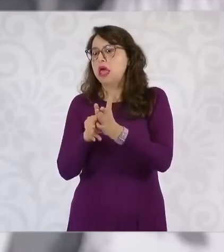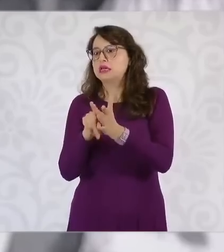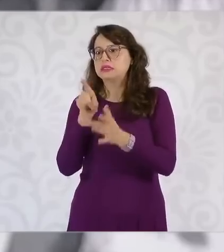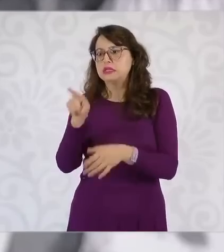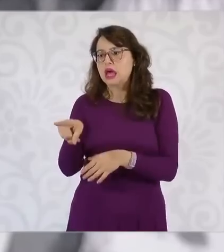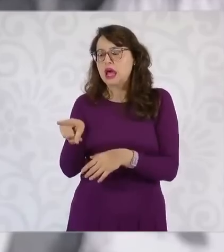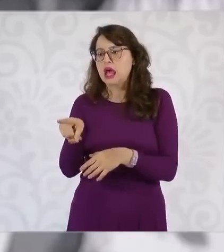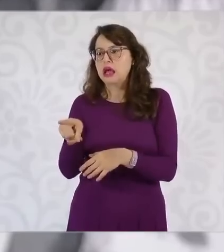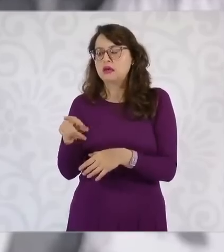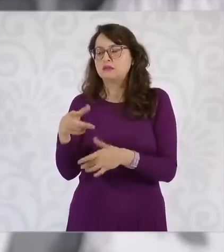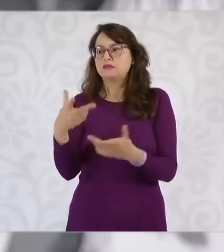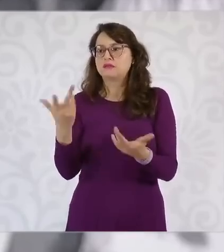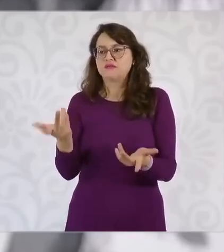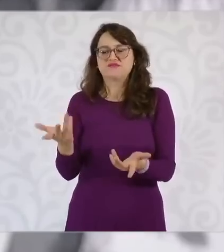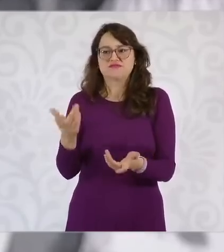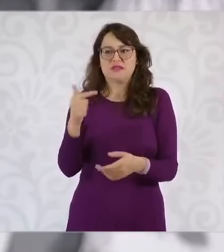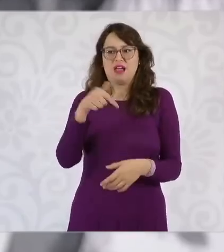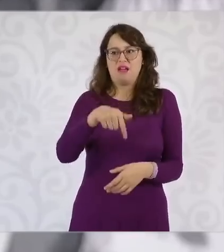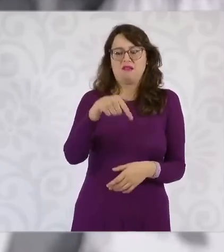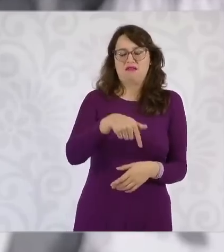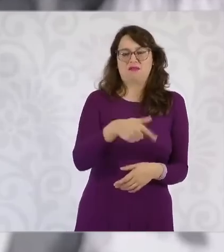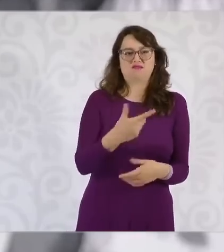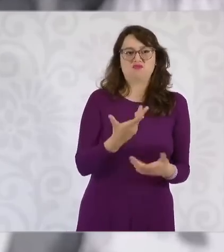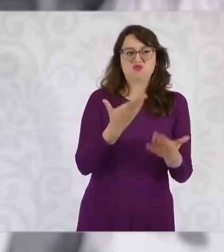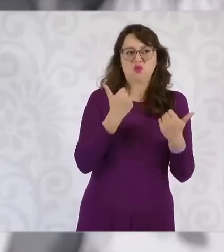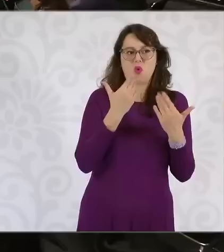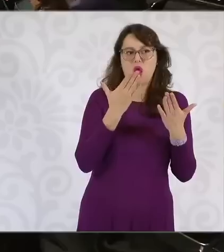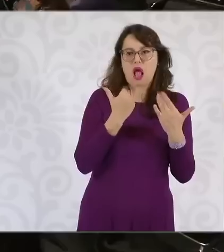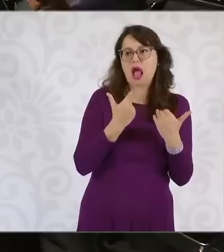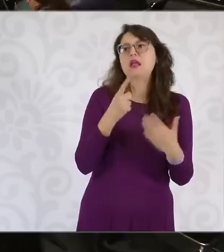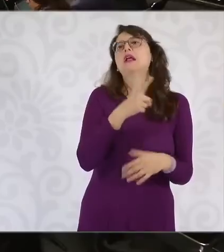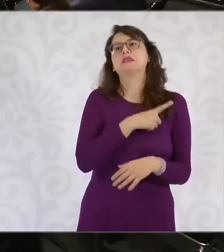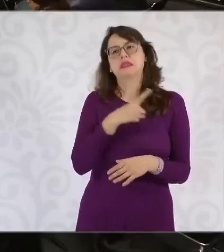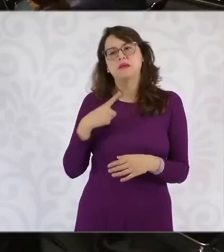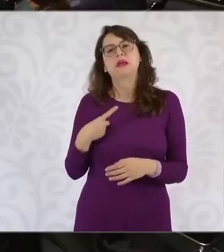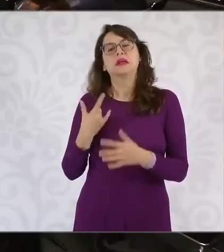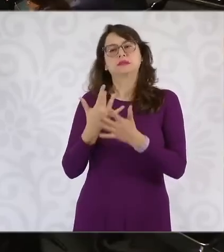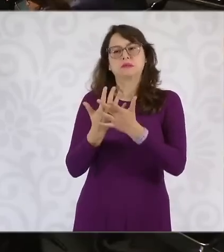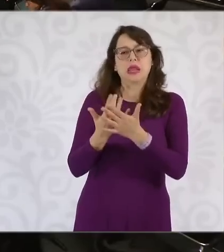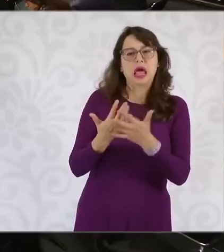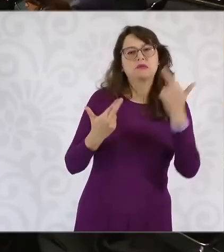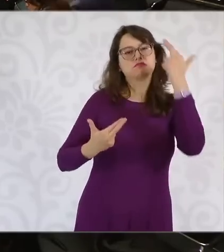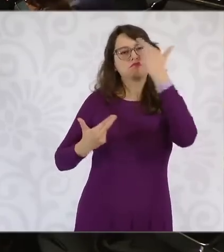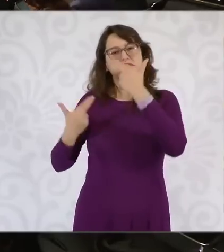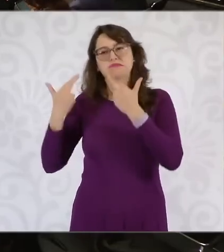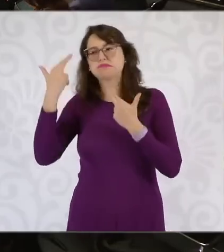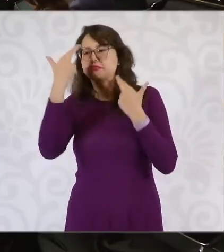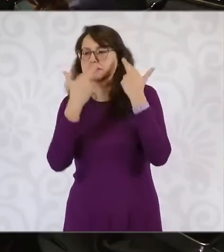en lo que se requiere en el hospital entonces por eso se hace una revisión de Quiénes son los que se